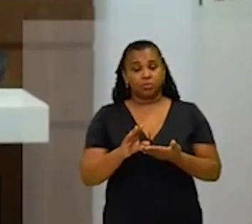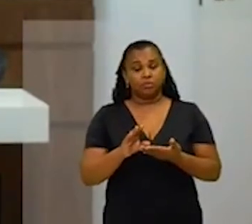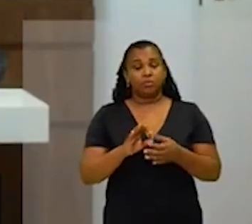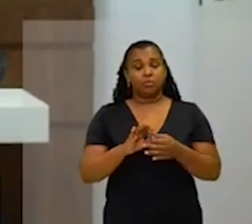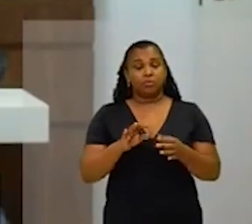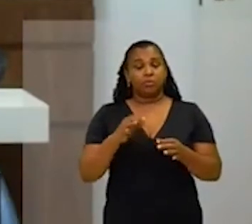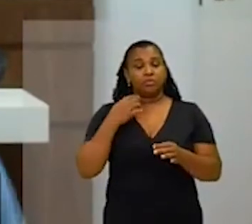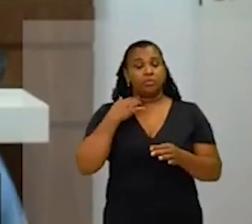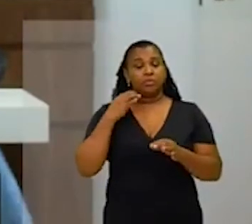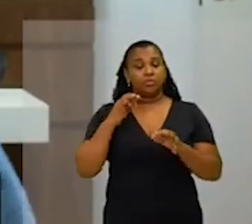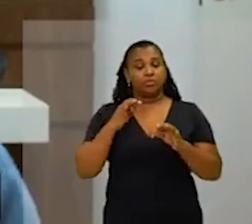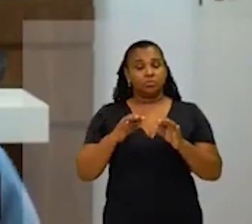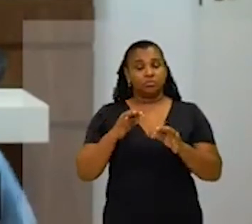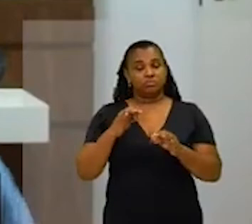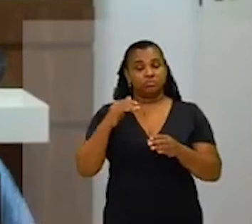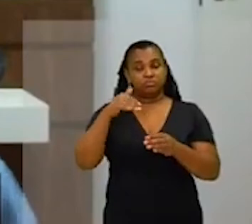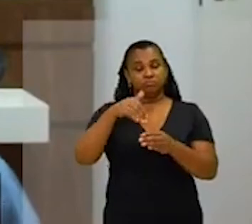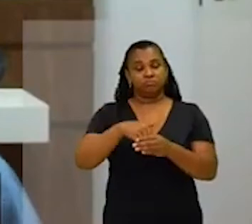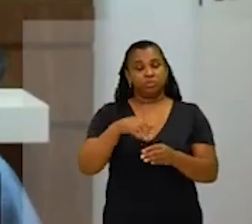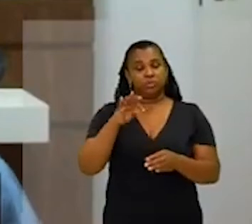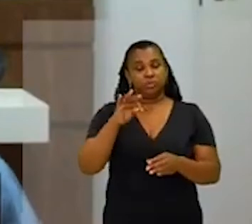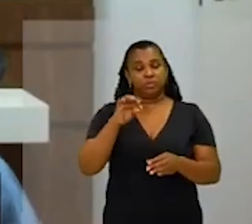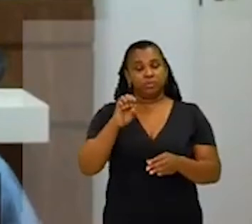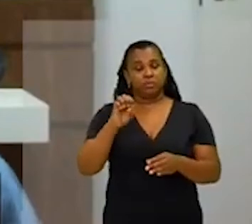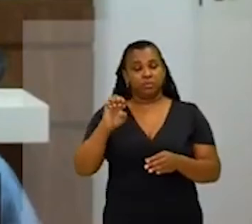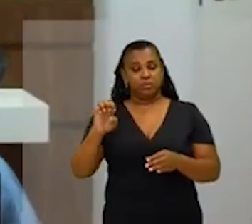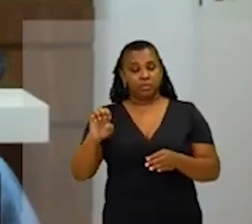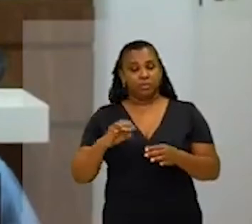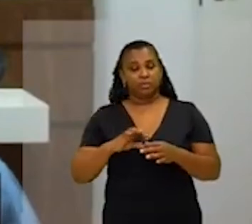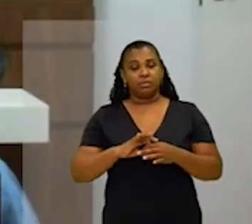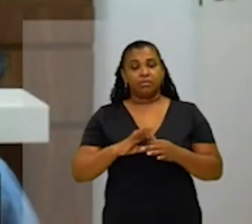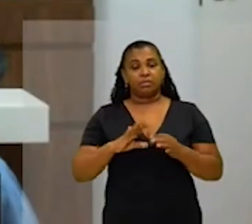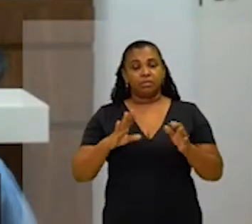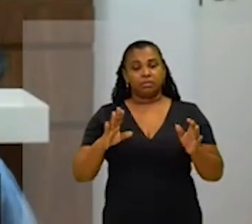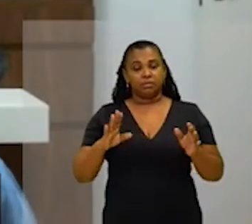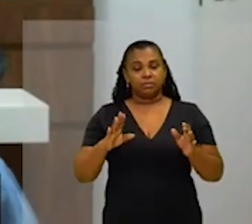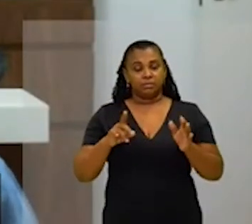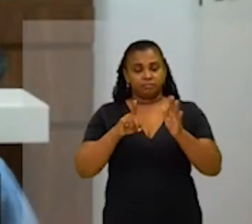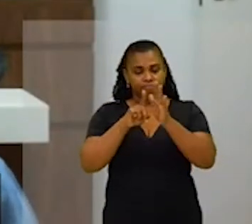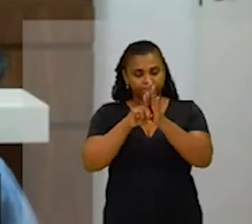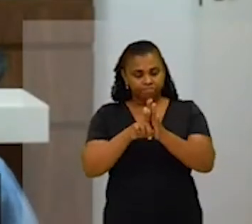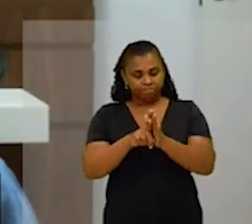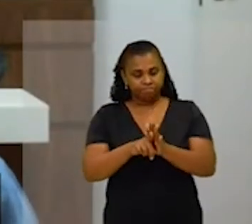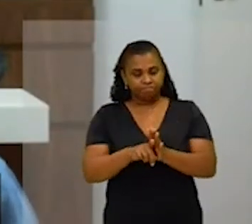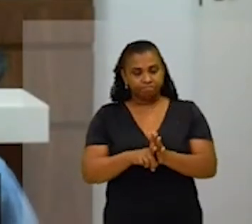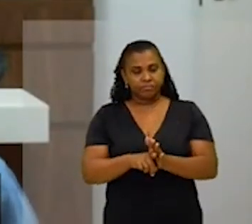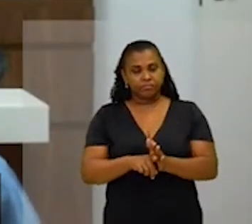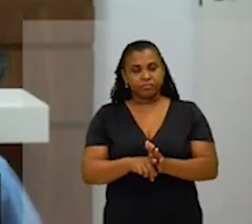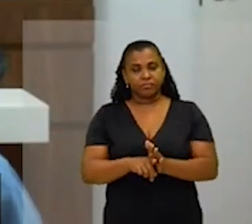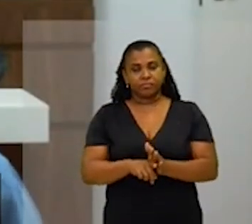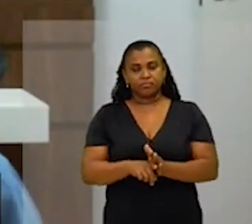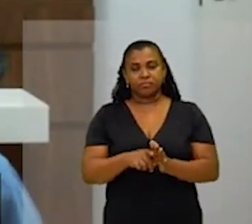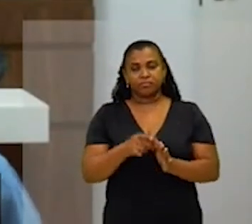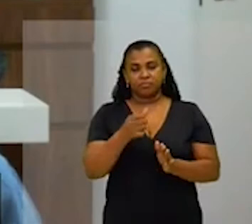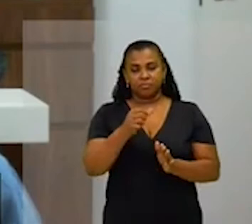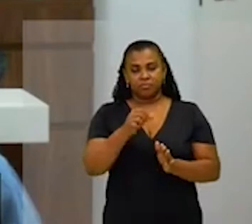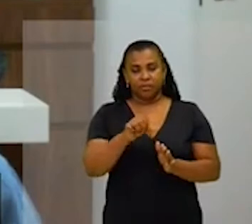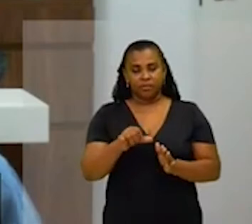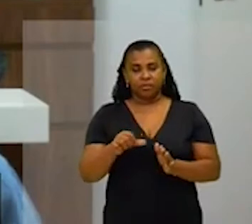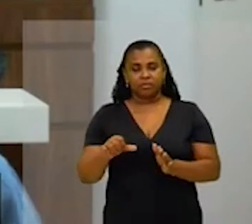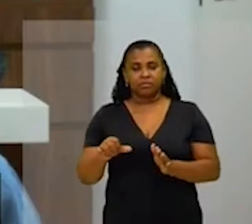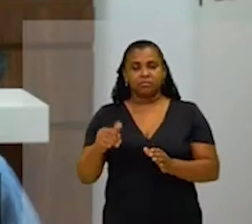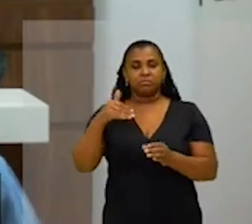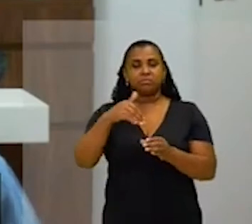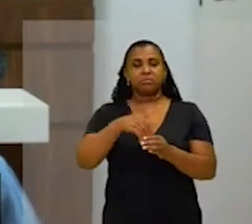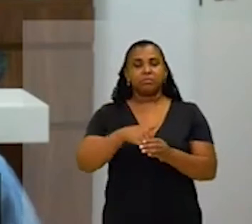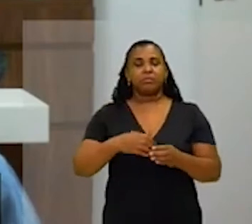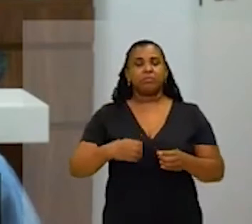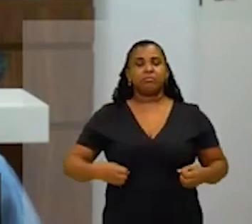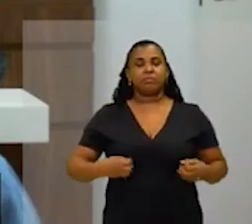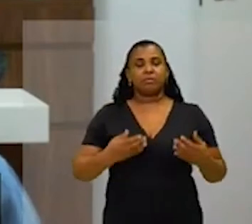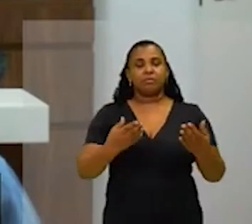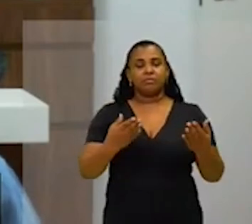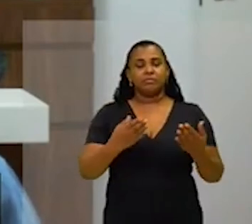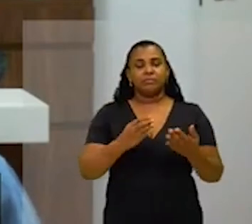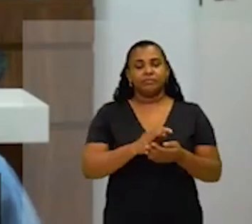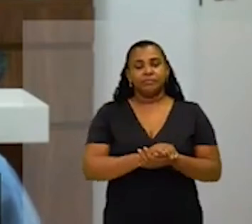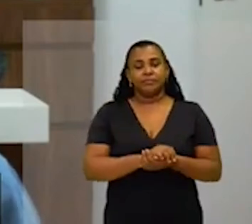muito mais à vontade para eventualmente árvore irá examinar o conteúdo Desse gato então não